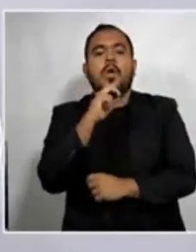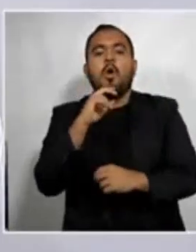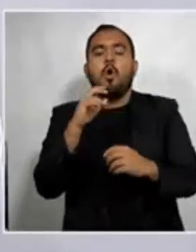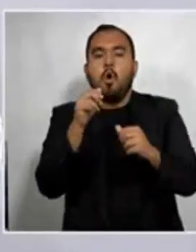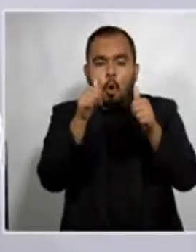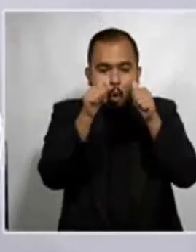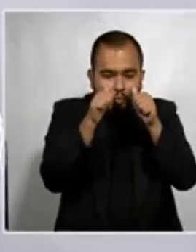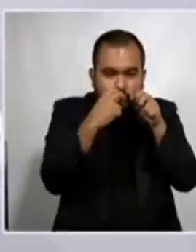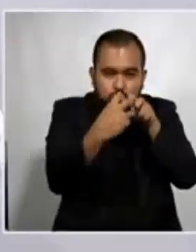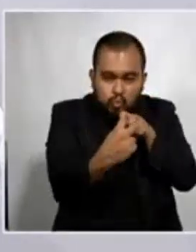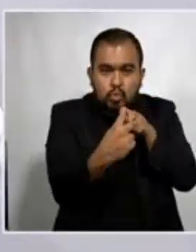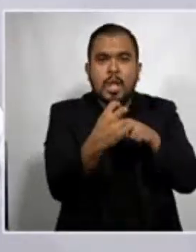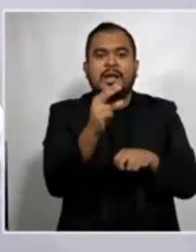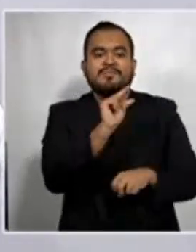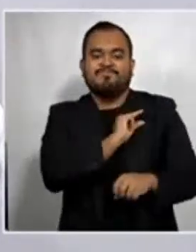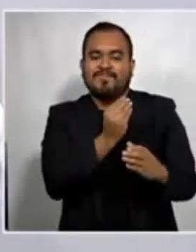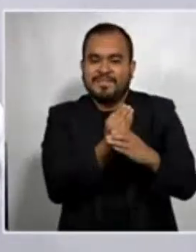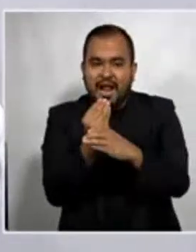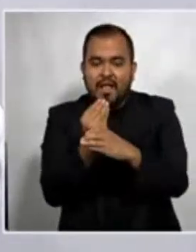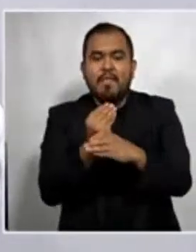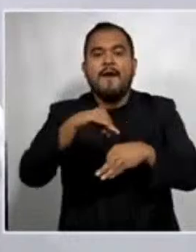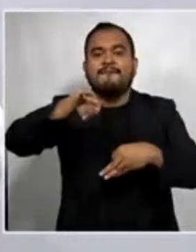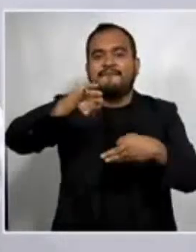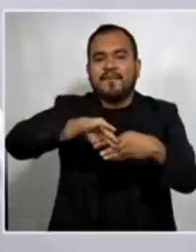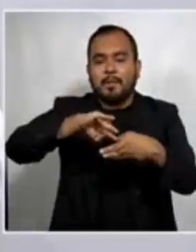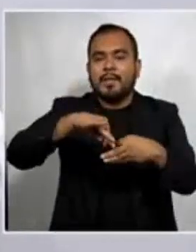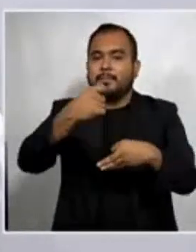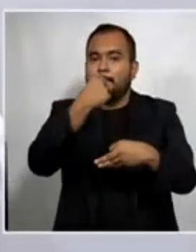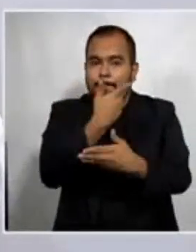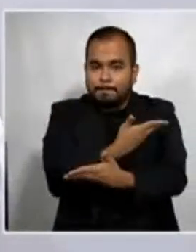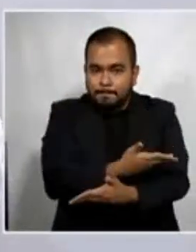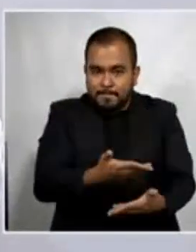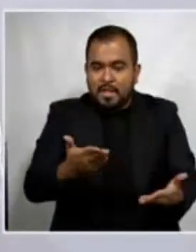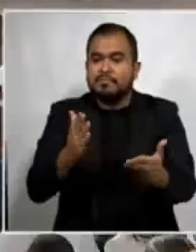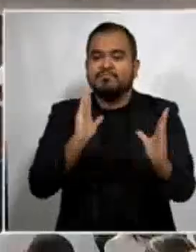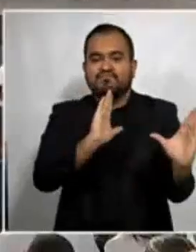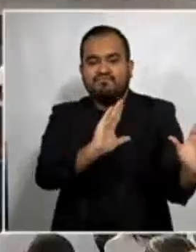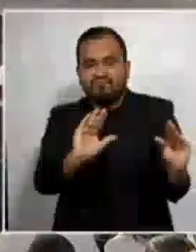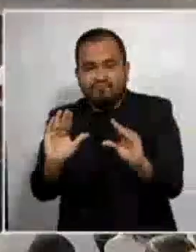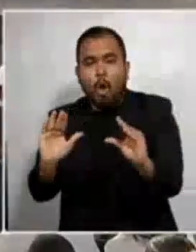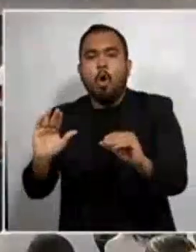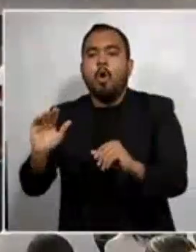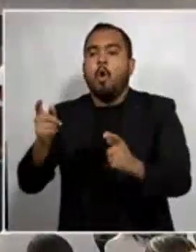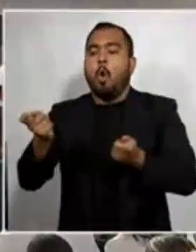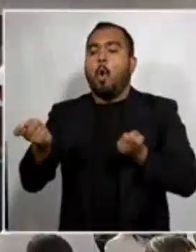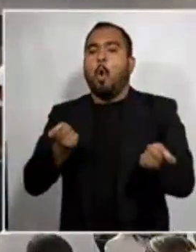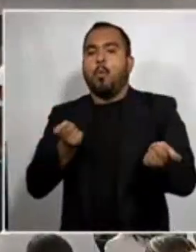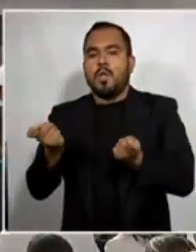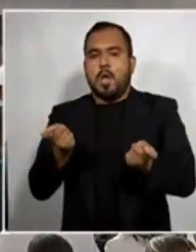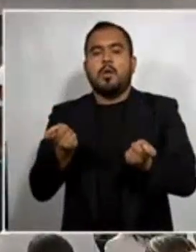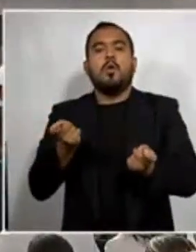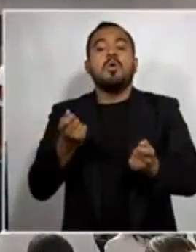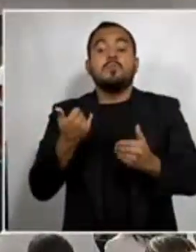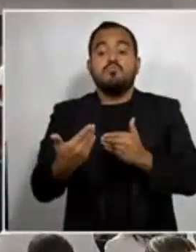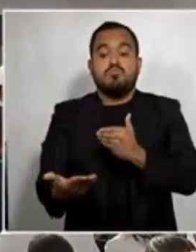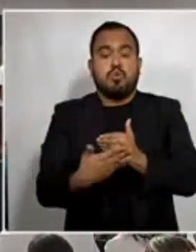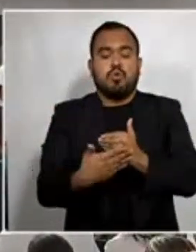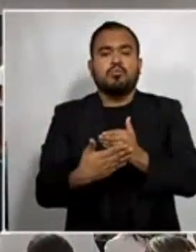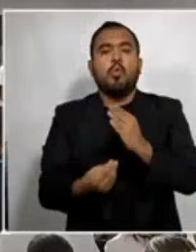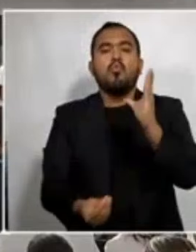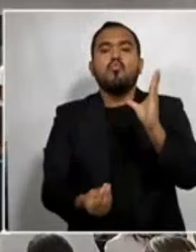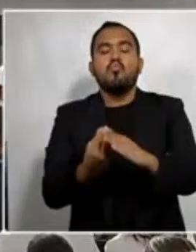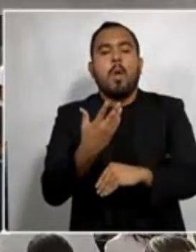farmacia, área de enseñanza, área de gobierno y en los días siguientes abrirán urgencias con sus